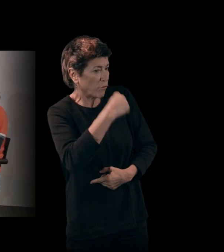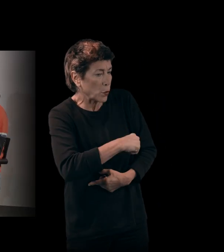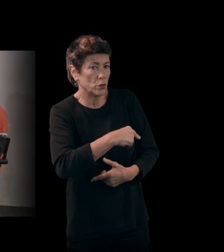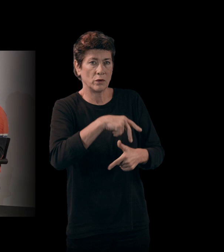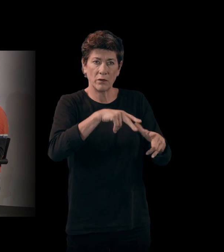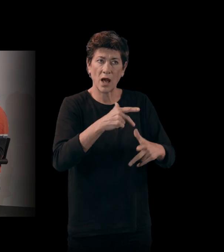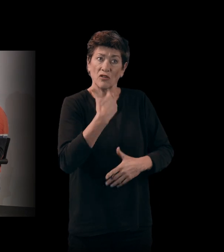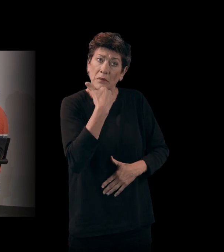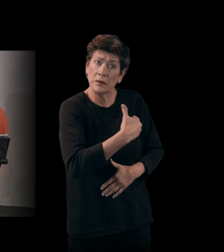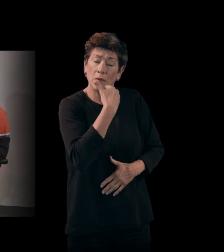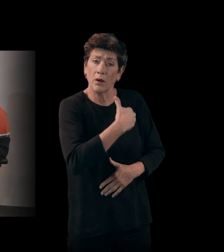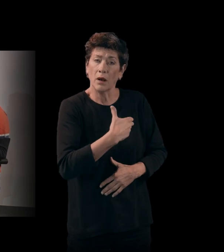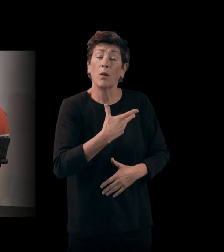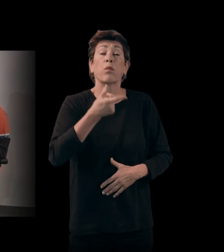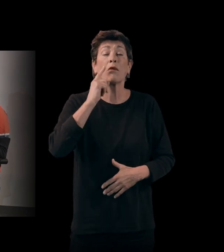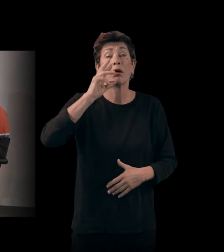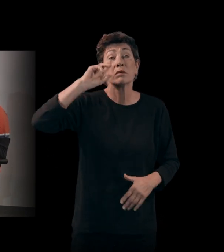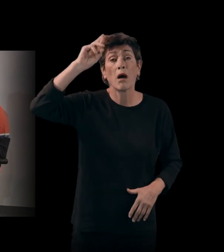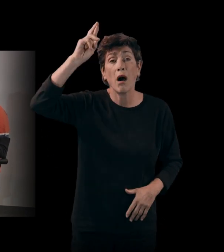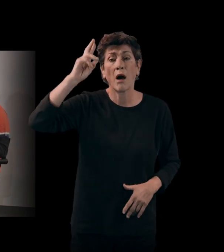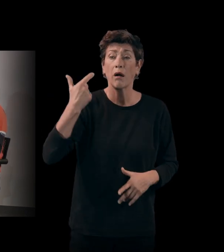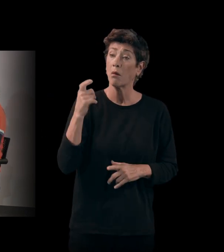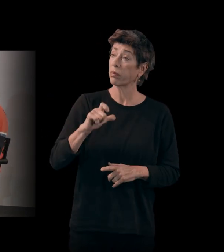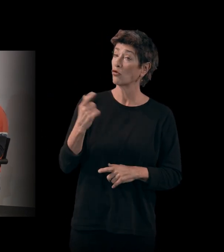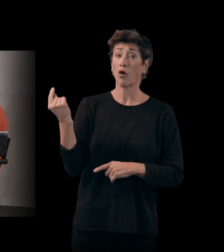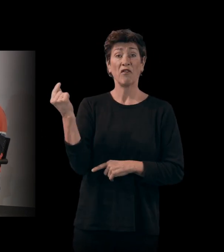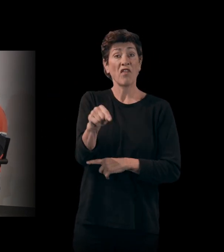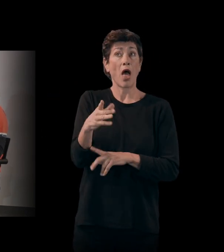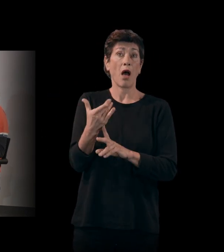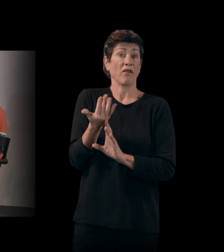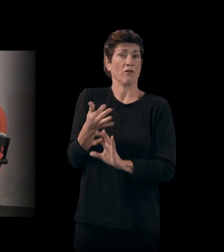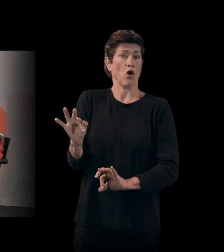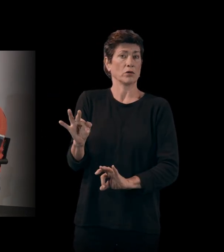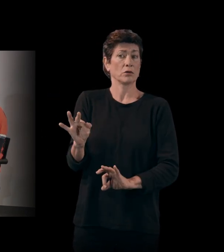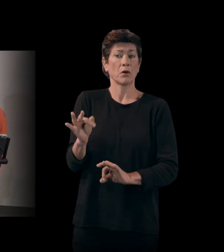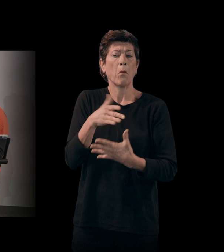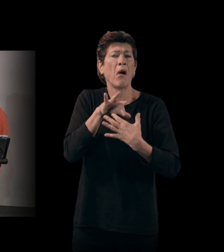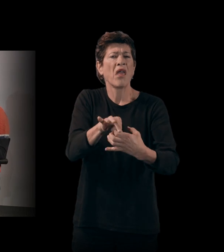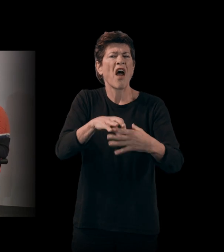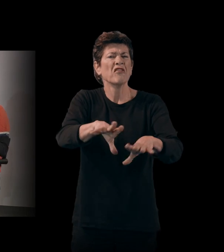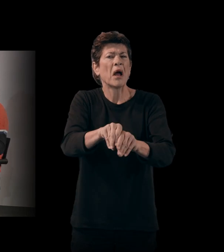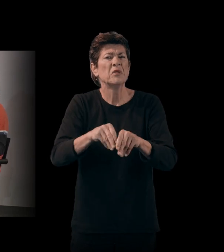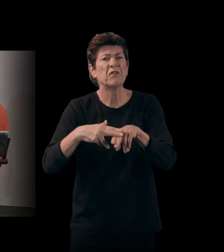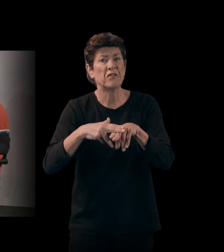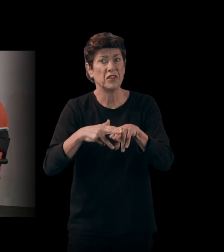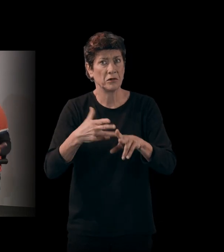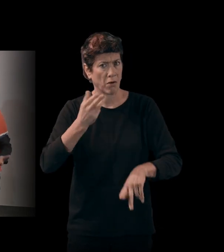Parce que c'est rare des gens qui viennent de l'Hexagone et qui n'ont pas de lien avec la Nouvelle-Calédonie, c'est assez rare et une classe,